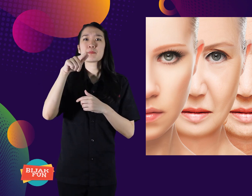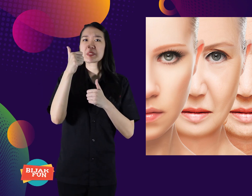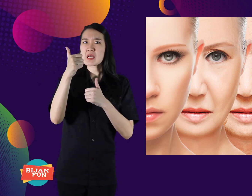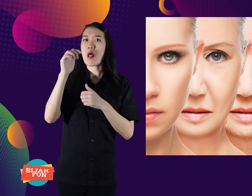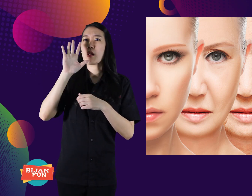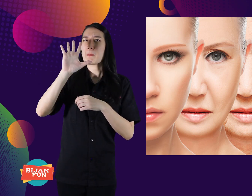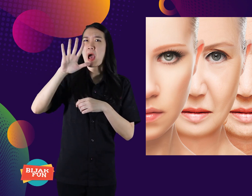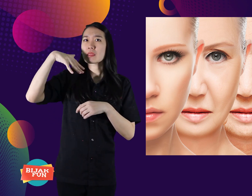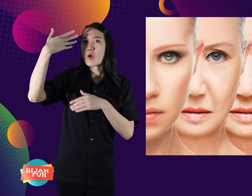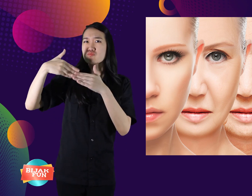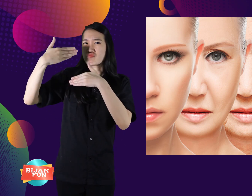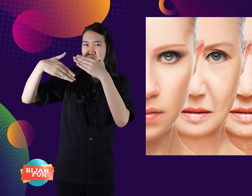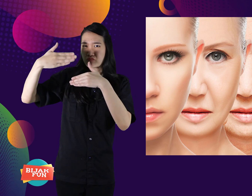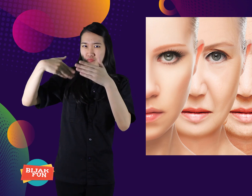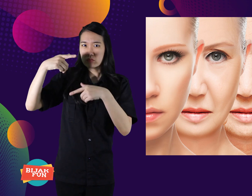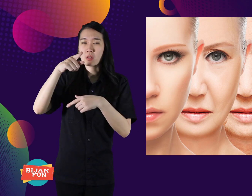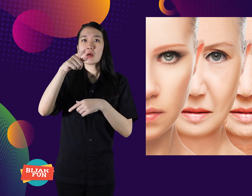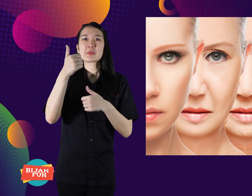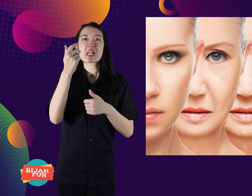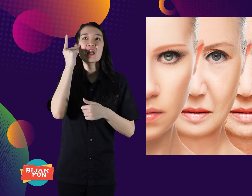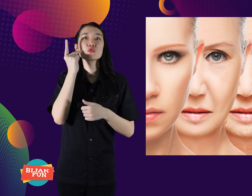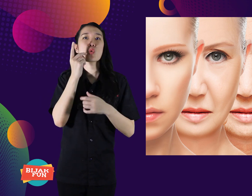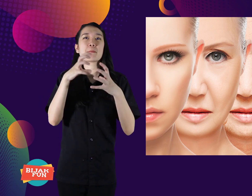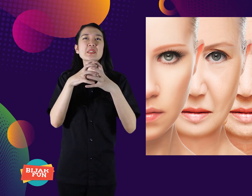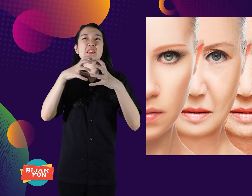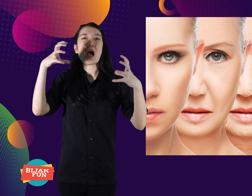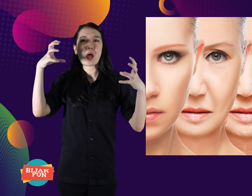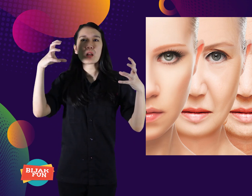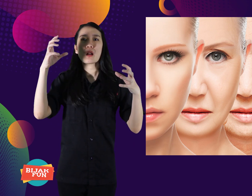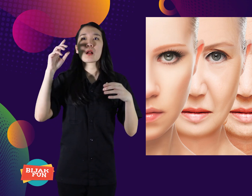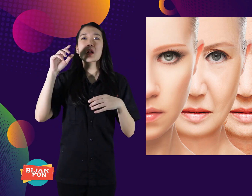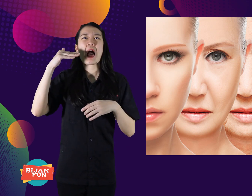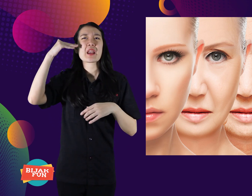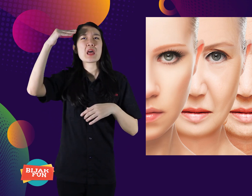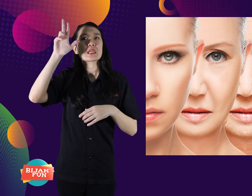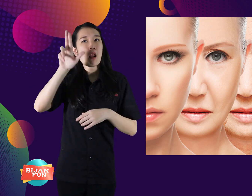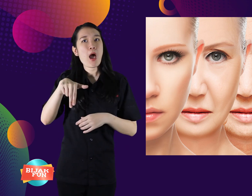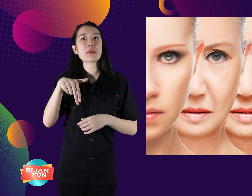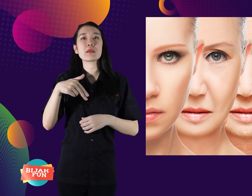maka nanti 5 tahun lagi akan kena resiko darah tinggi lagi.